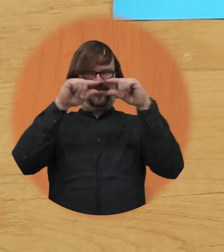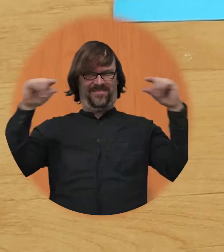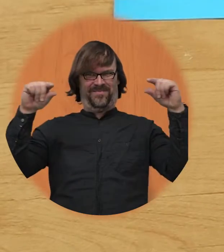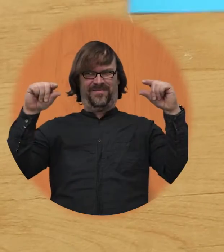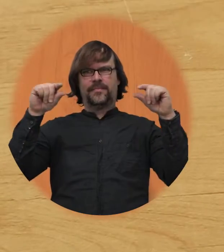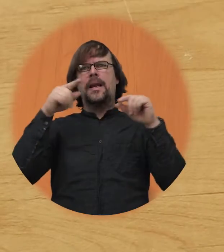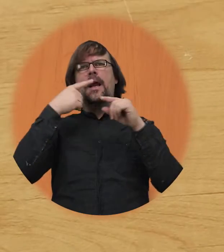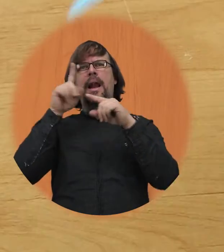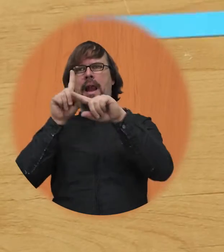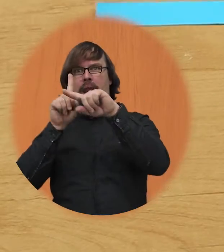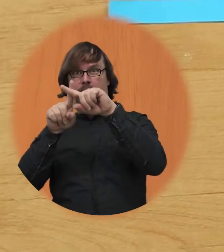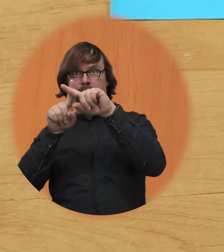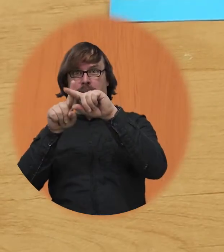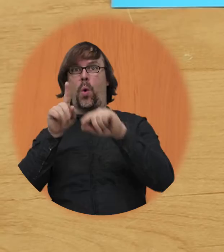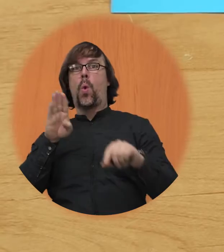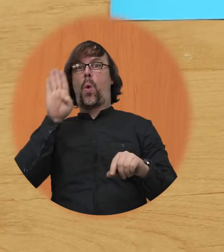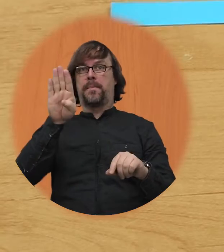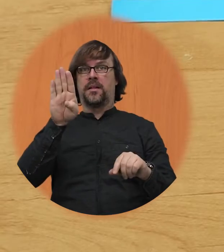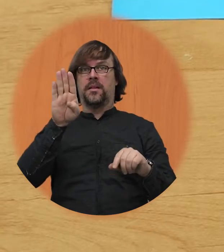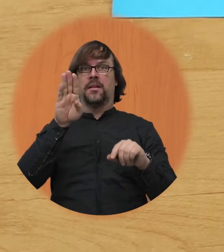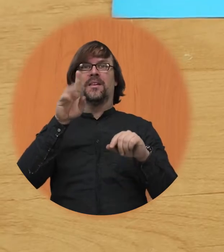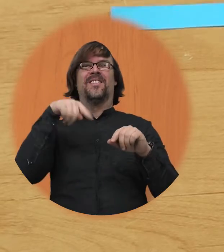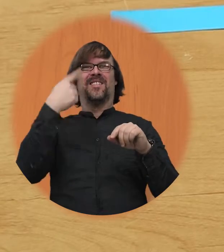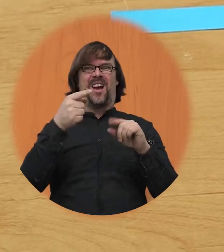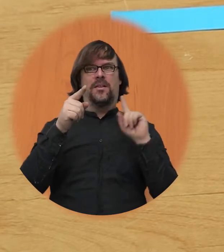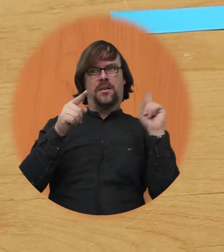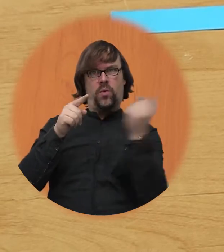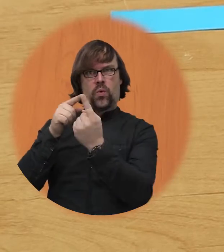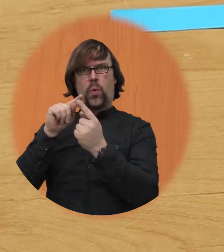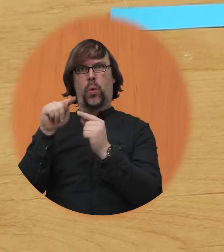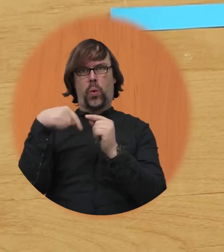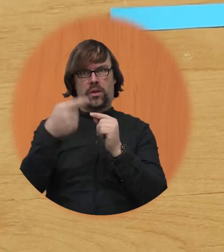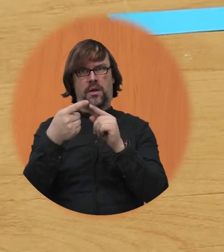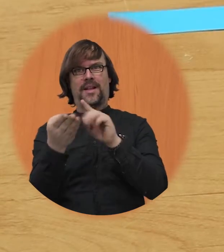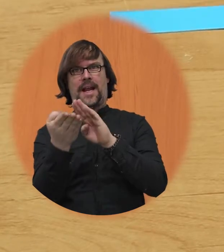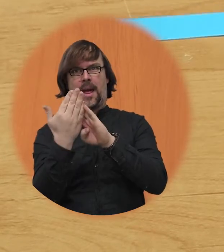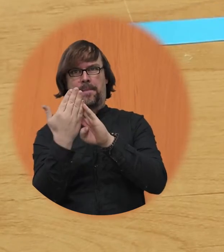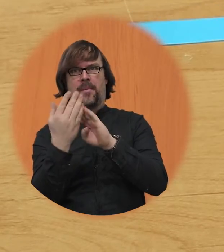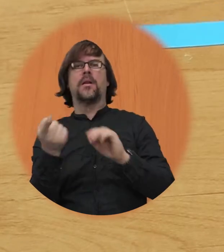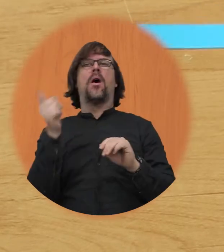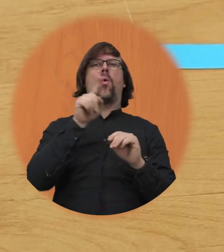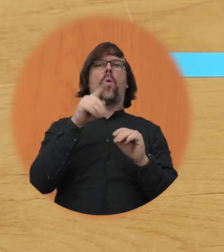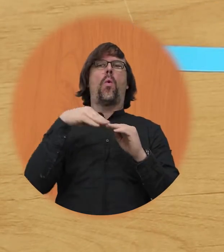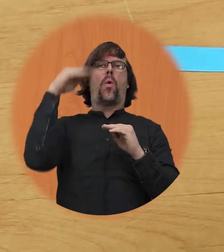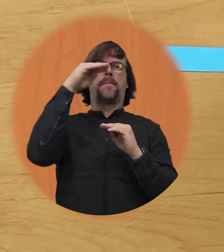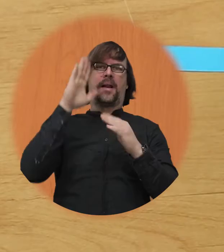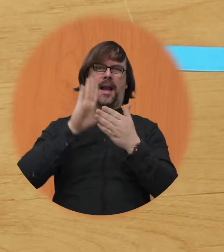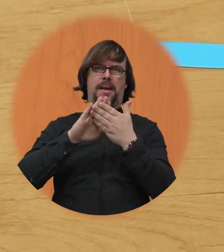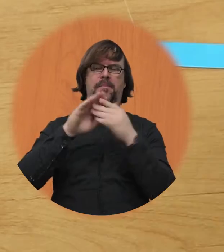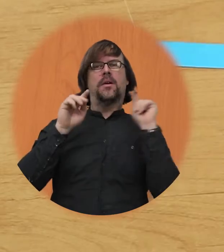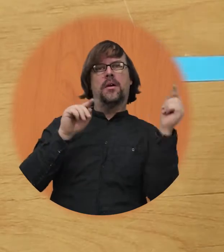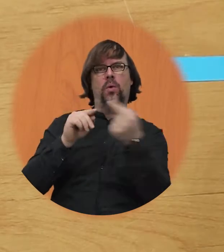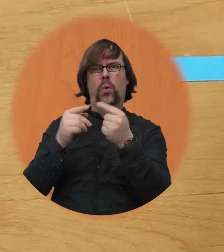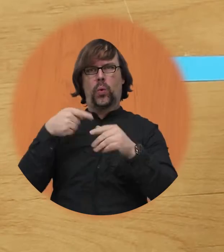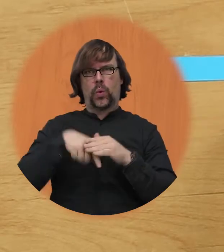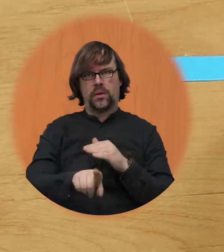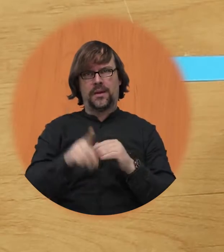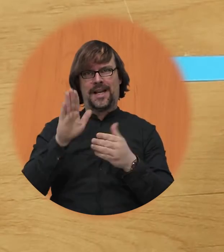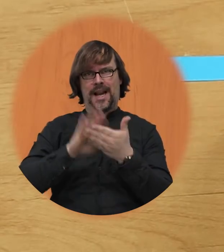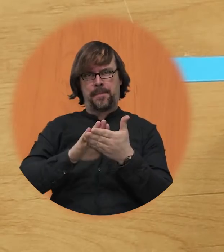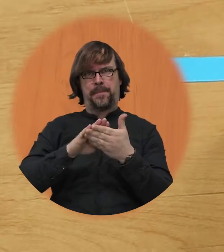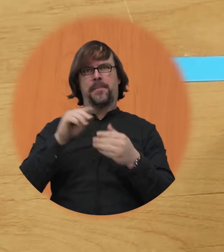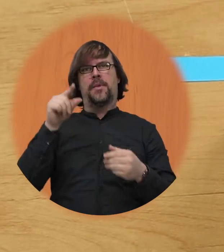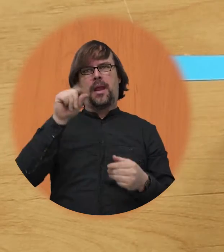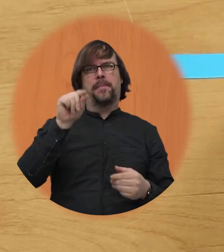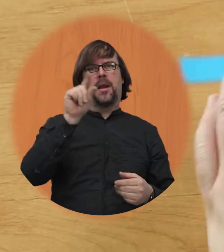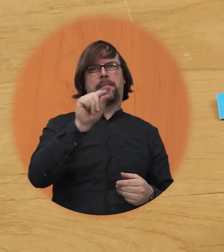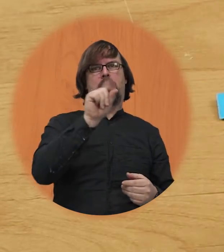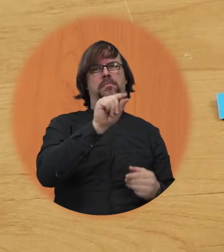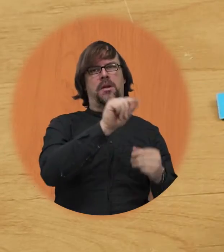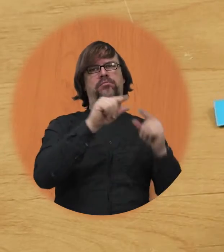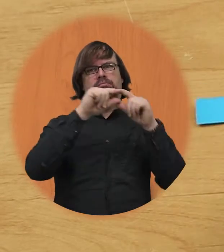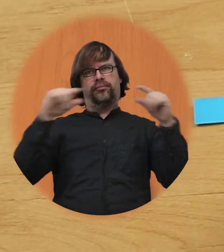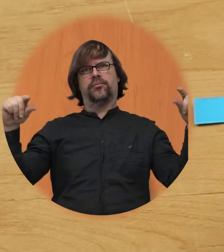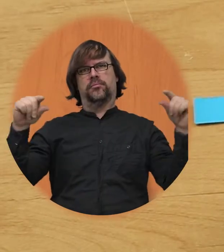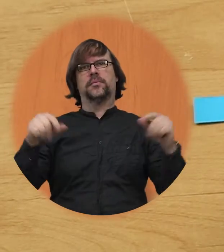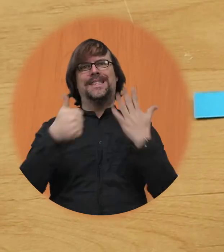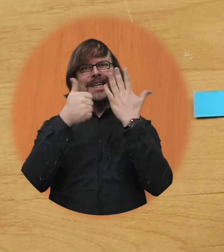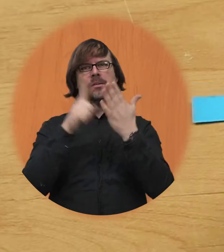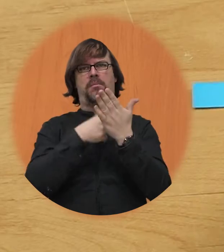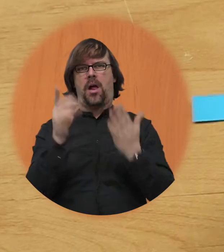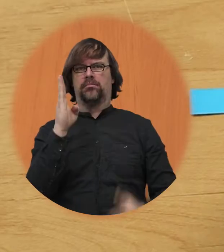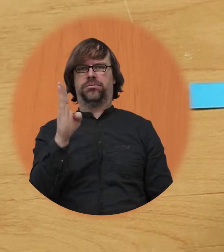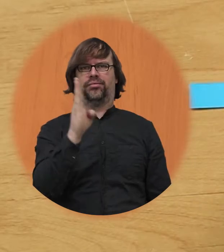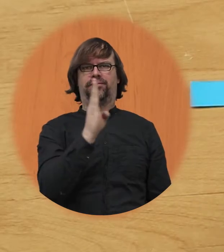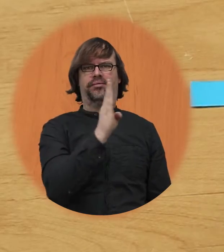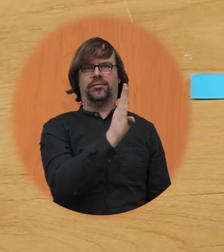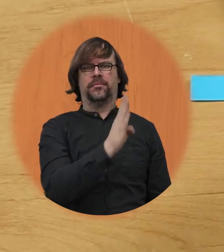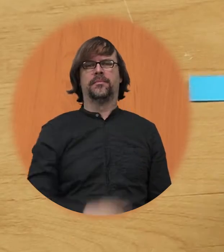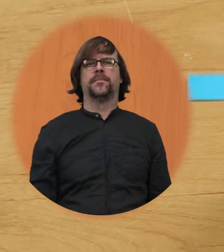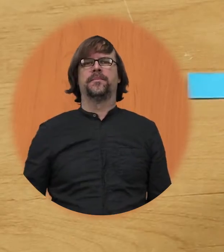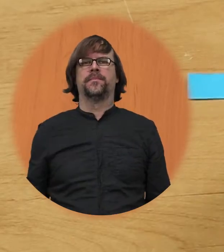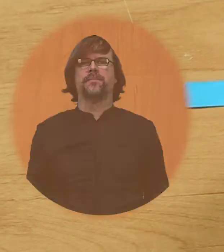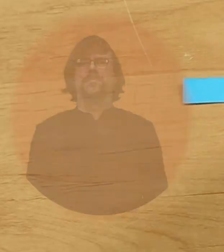Dann klebt Ihr abwechselnd von hinten und vorne abwechseln Streifen daran. Ingesamt 6 Streifen.